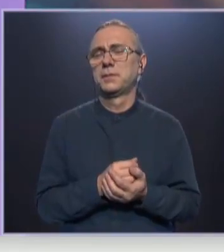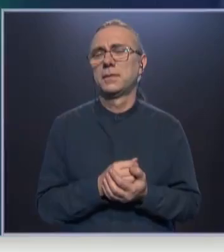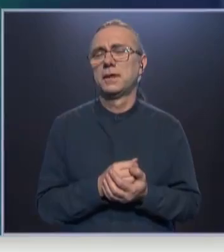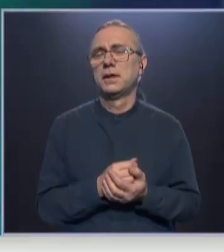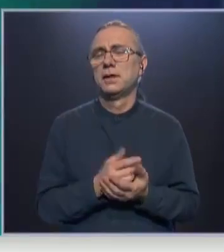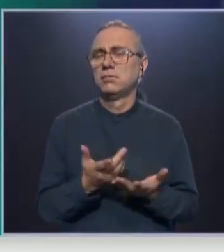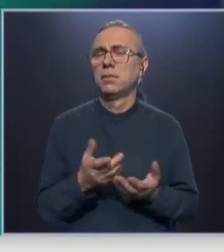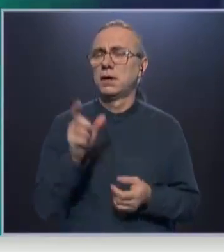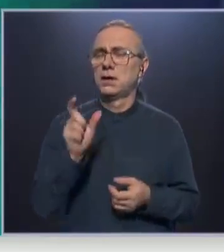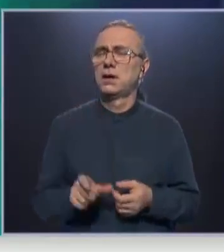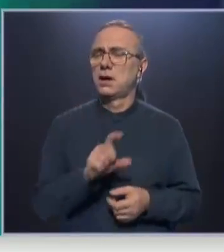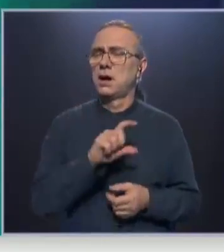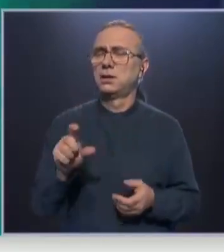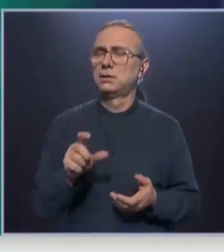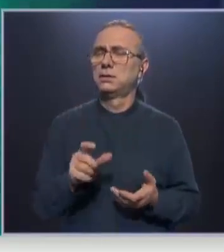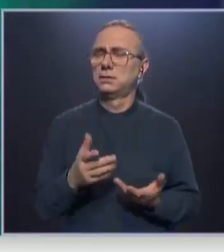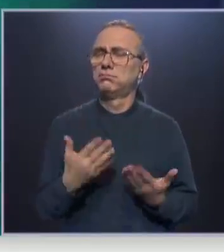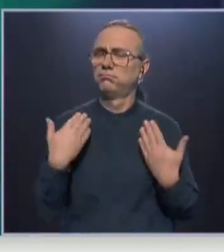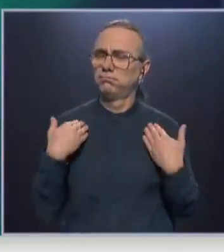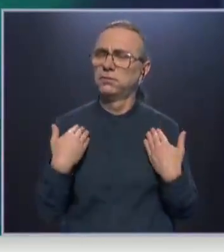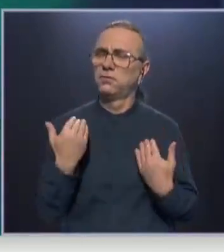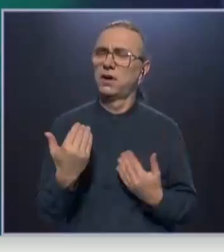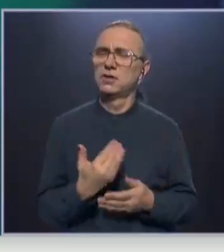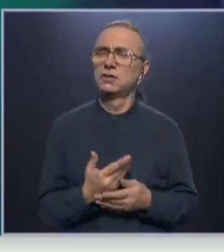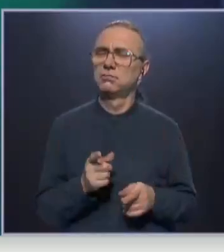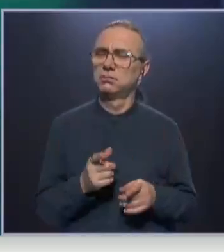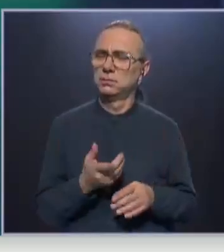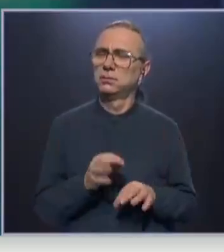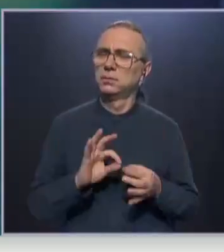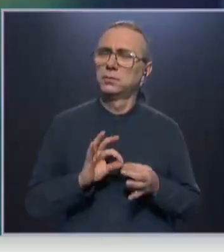с Божьей помощью и он возможен быть может может быть понесен